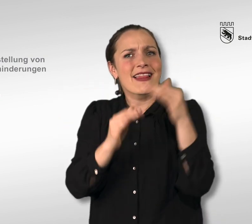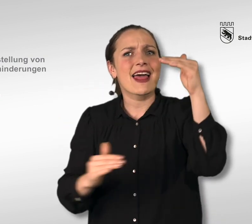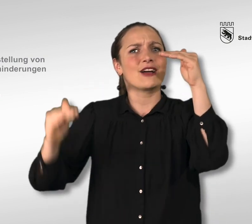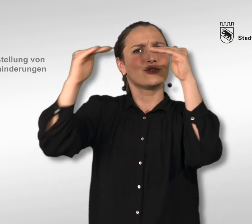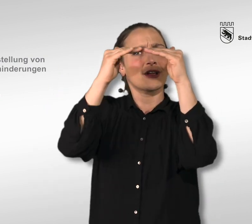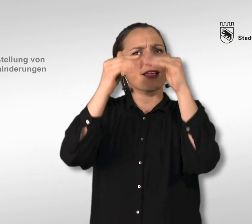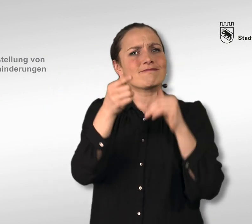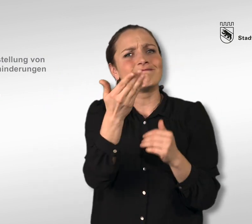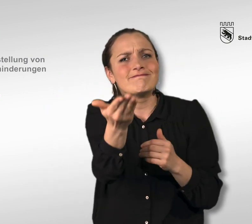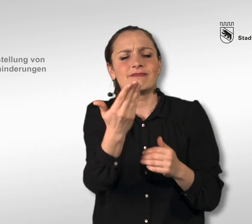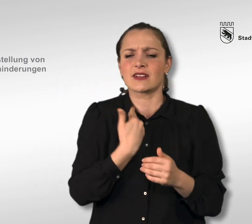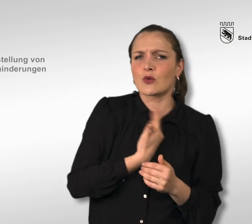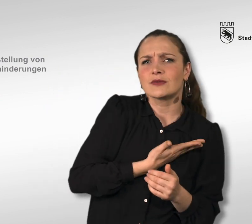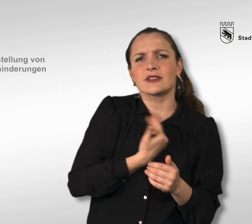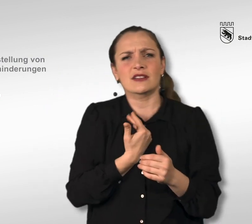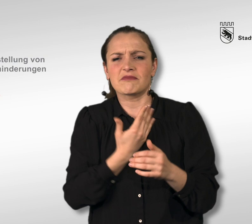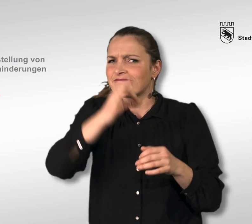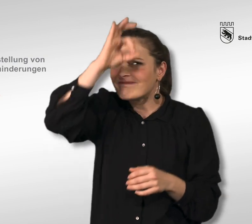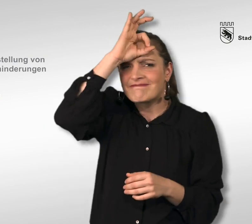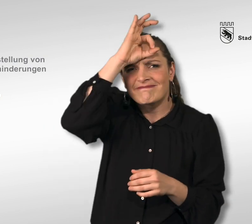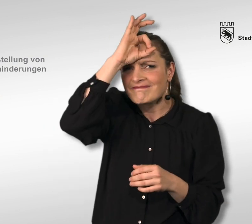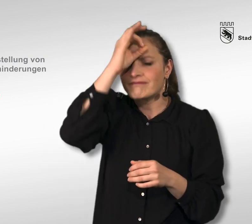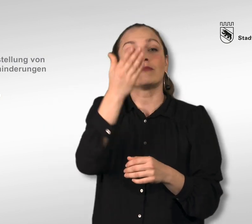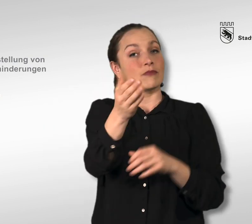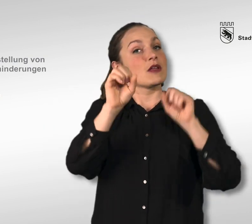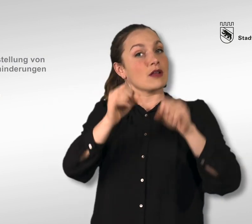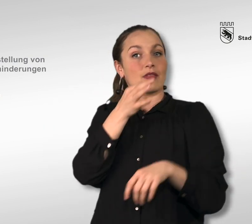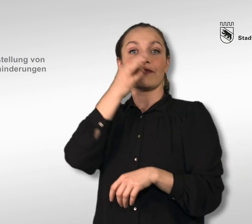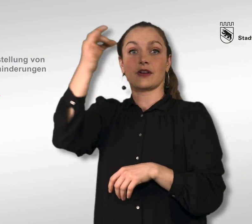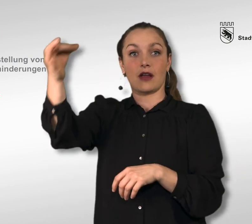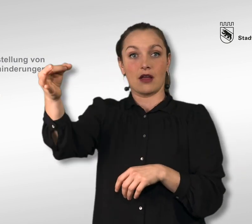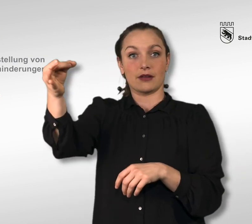wenn Sie Fragen rund um das Thema Gleichstellung haben.